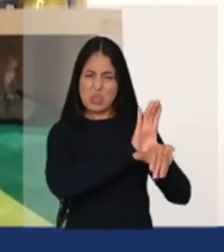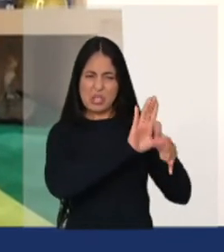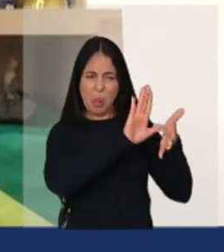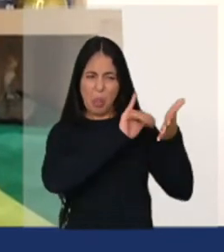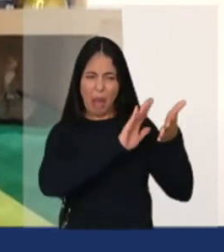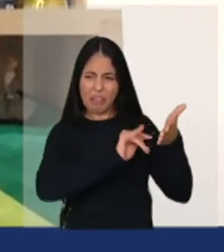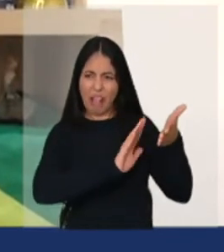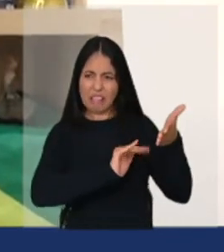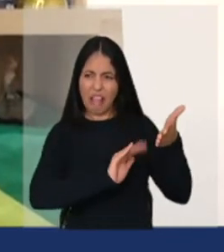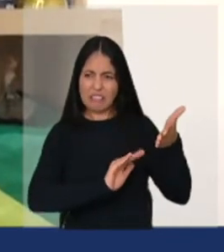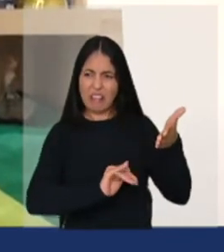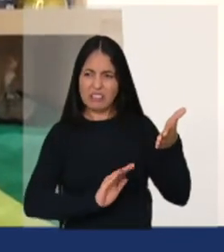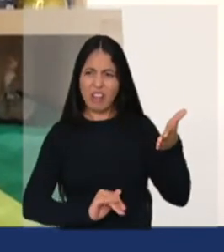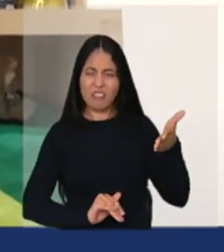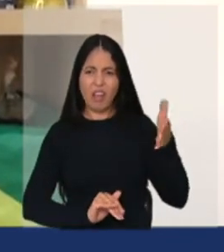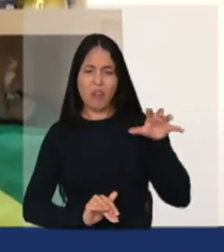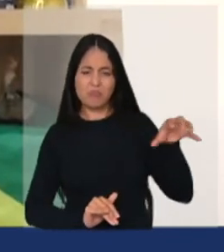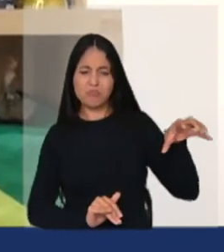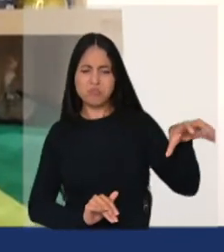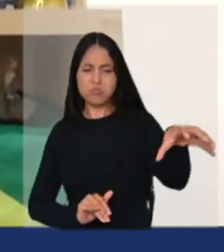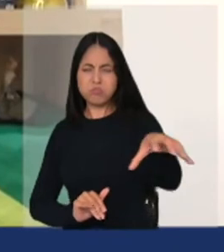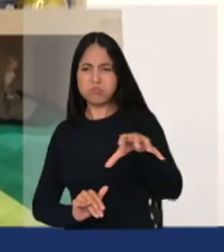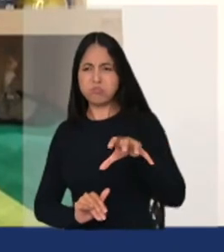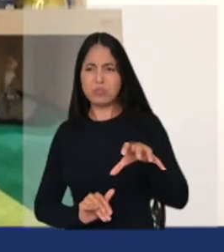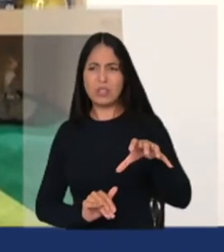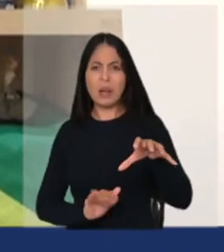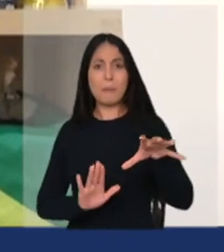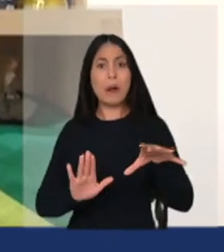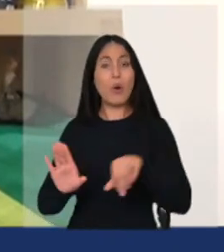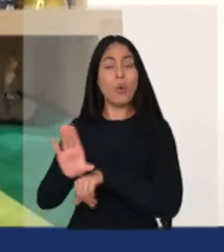ELEITORAL, LISURA, E INDEPENDENTE DOS PODERES, É O QUE POVO PEDE QUE, QUE O POVO